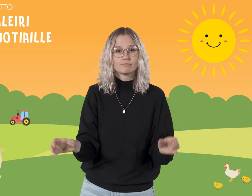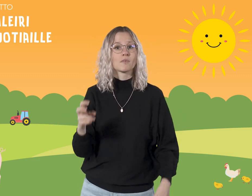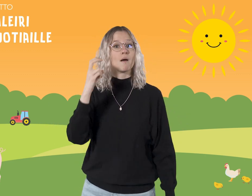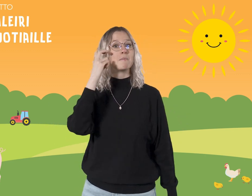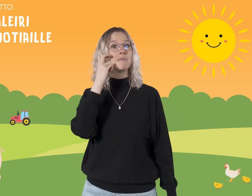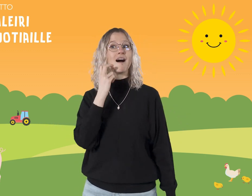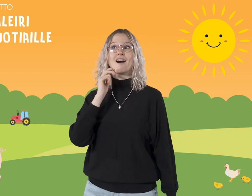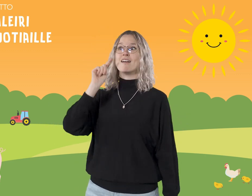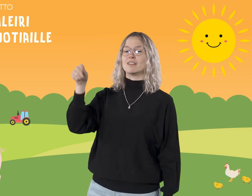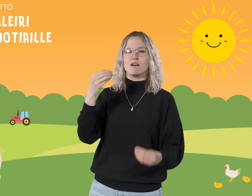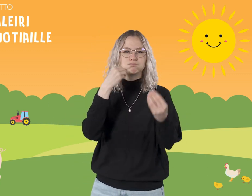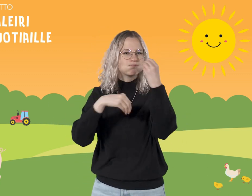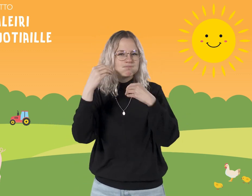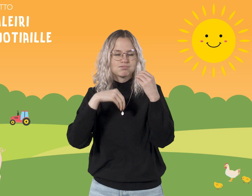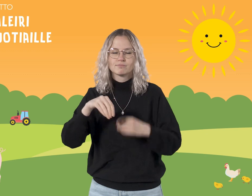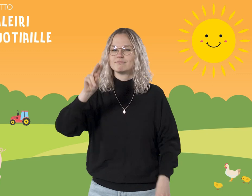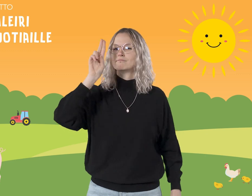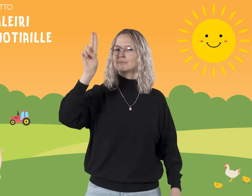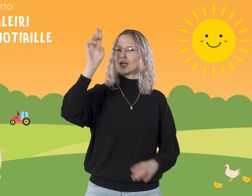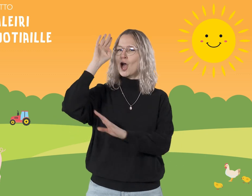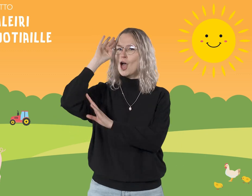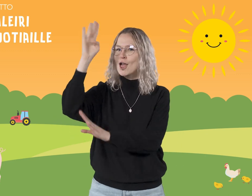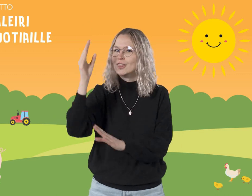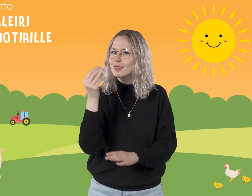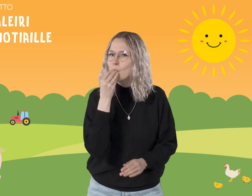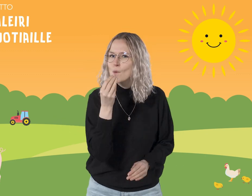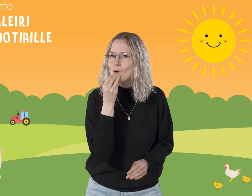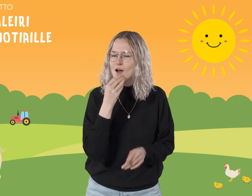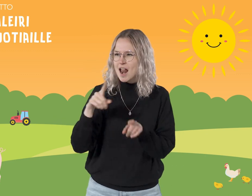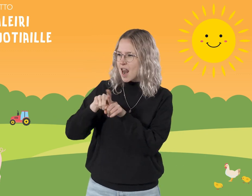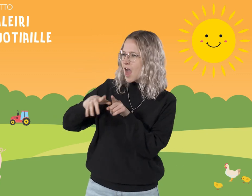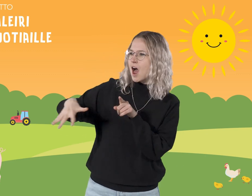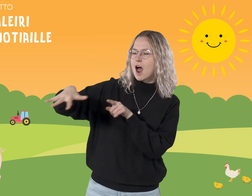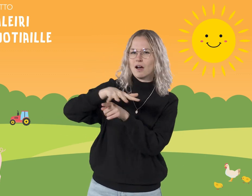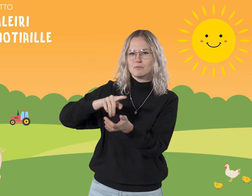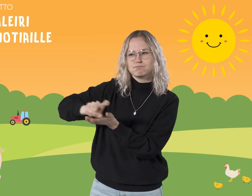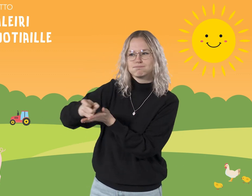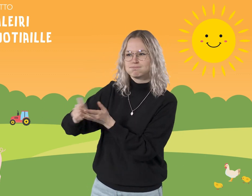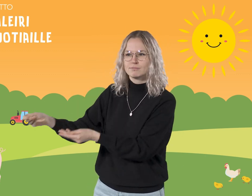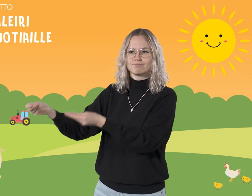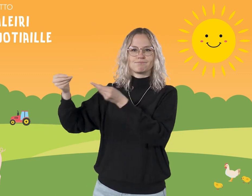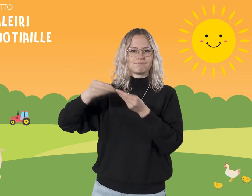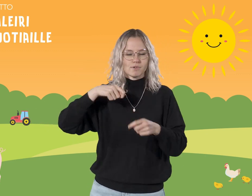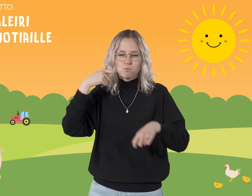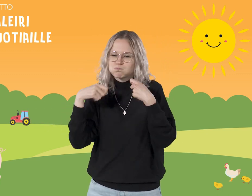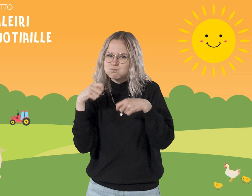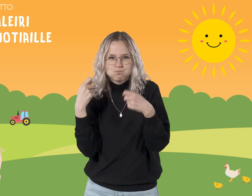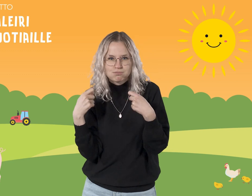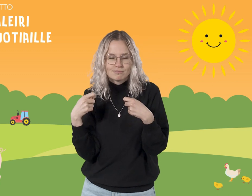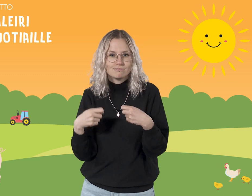Kotieläintilan ruokapöydässä tarjoillaan kotona valmistettua maistuvaa lähiruokaa -